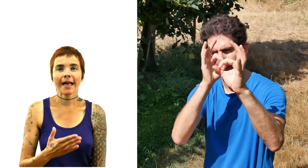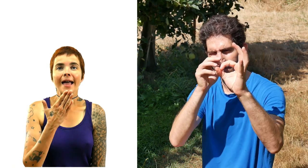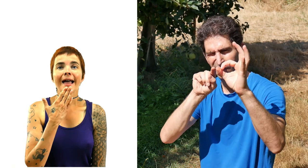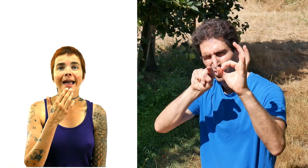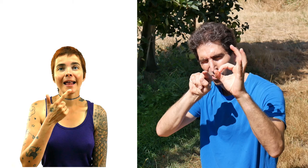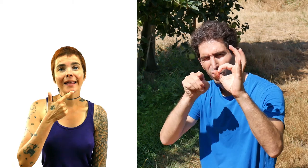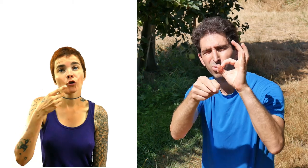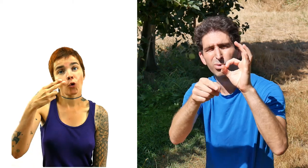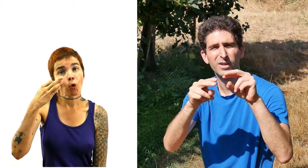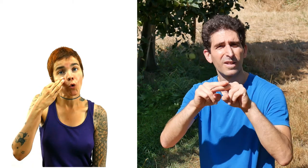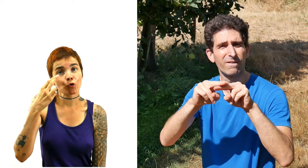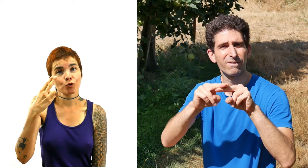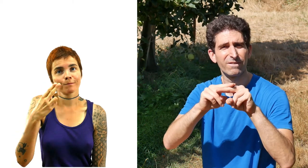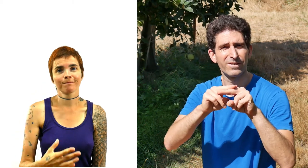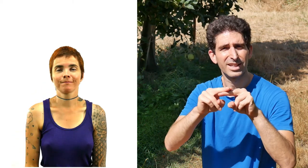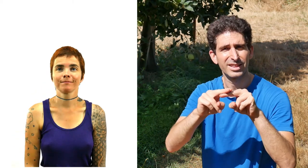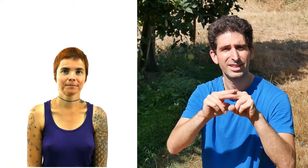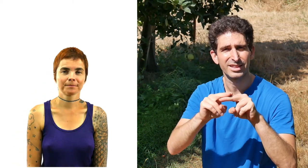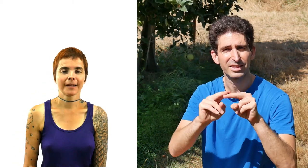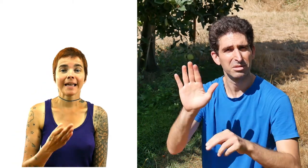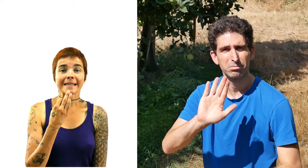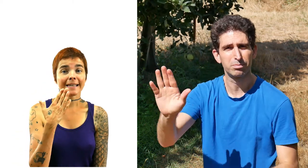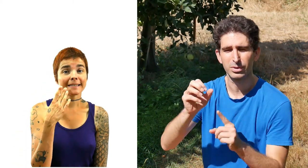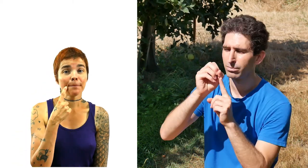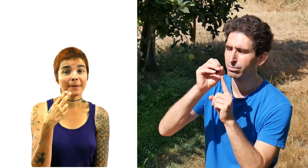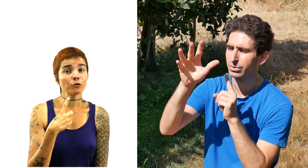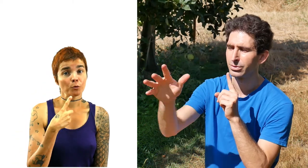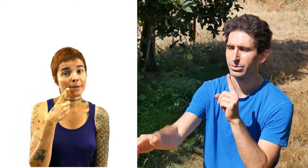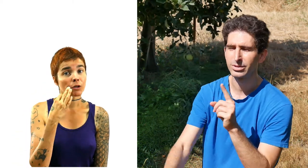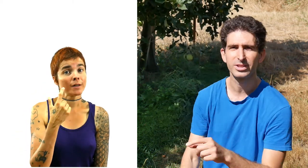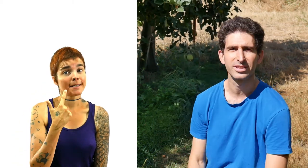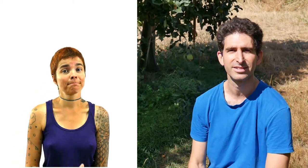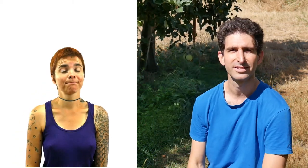Elle est creuse. C’est typique du pissenlit.